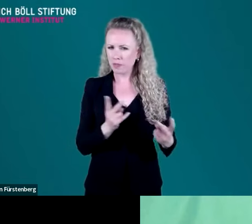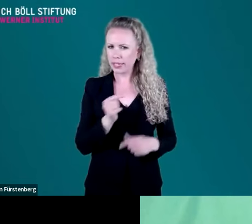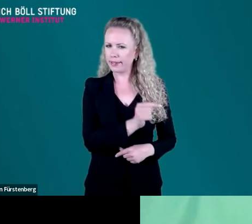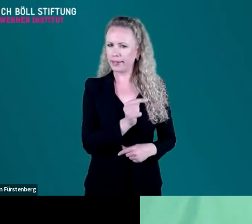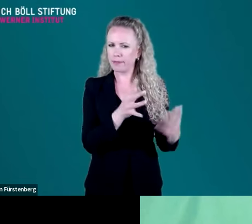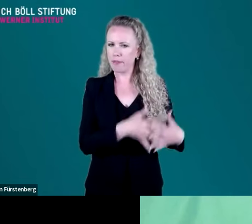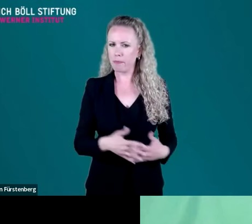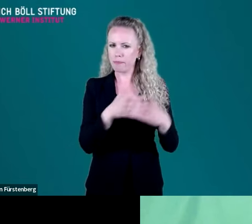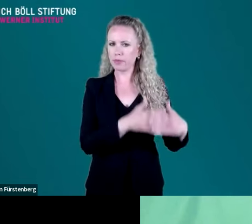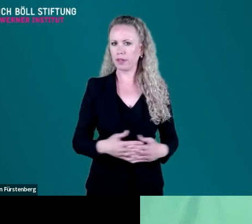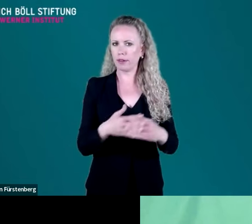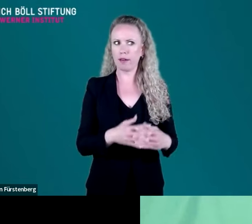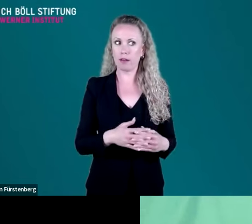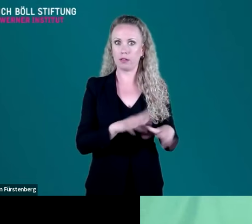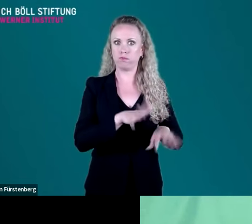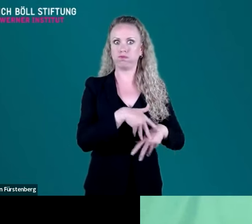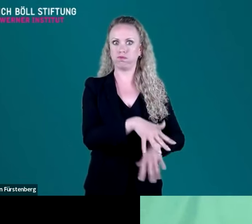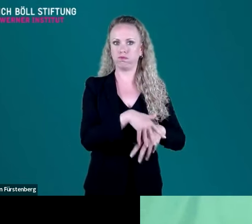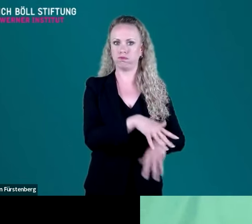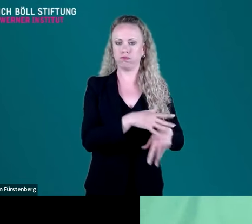Nach meinen Recherchen, vielleicht bin ich da auch schon veraltet.